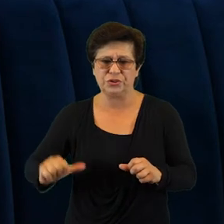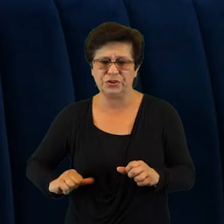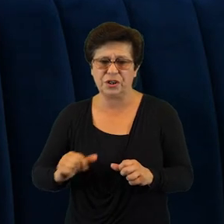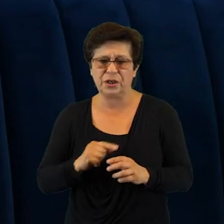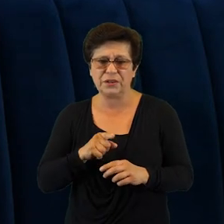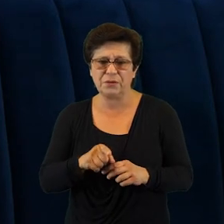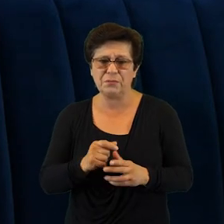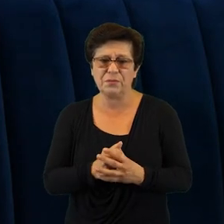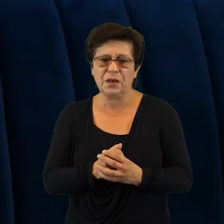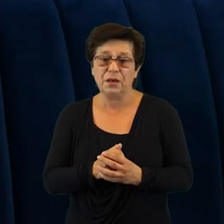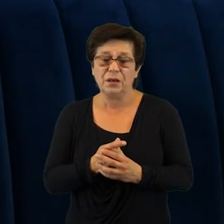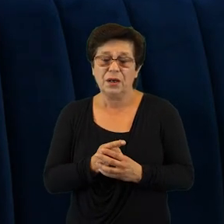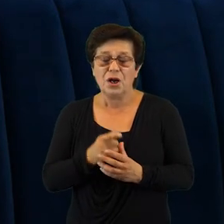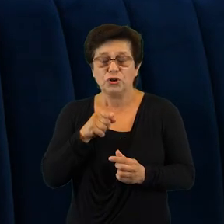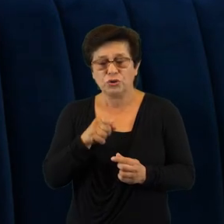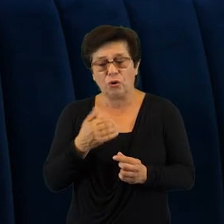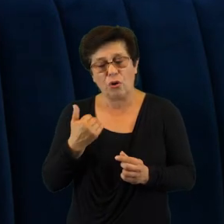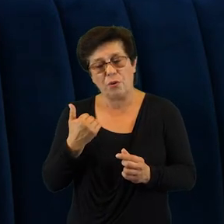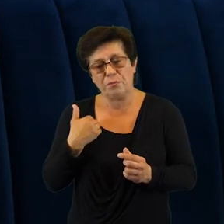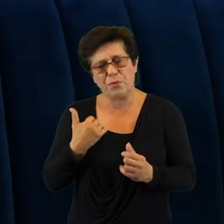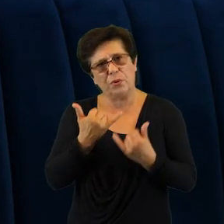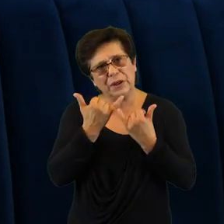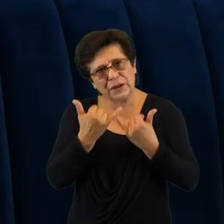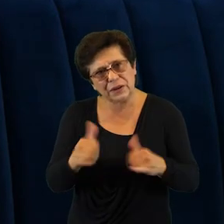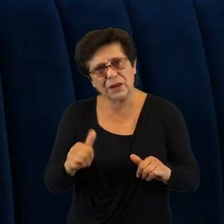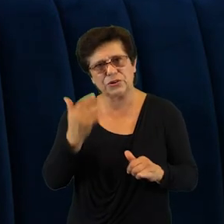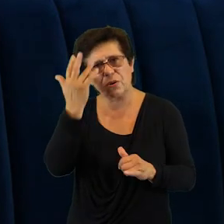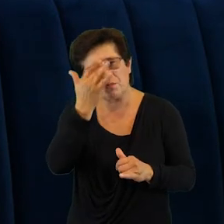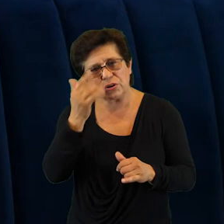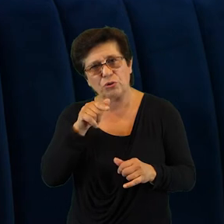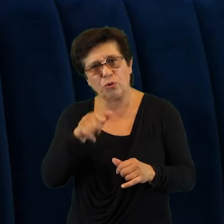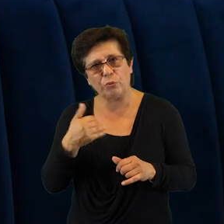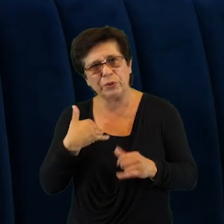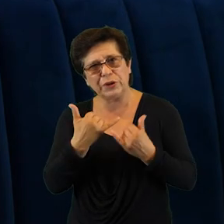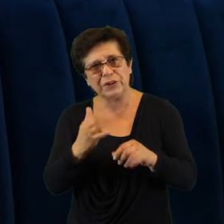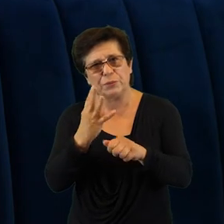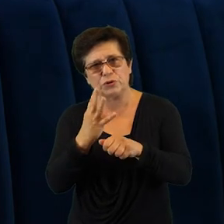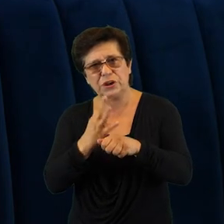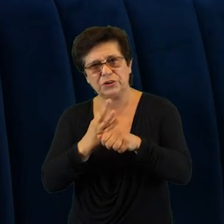że kontekst był oczywiście zupełnie inny, a zwłaszcza sytuacja.